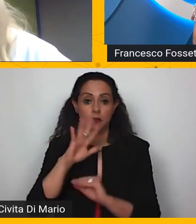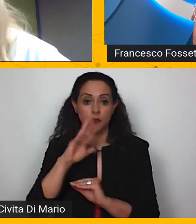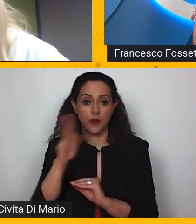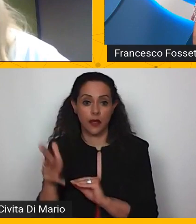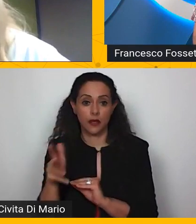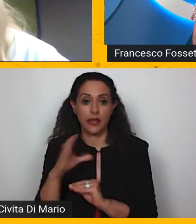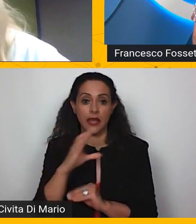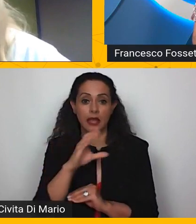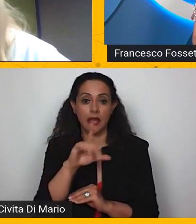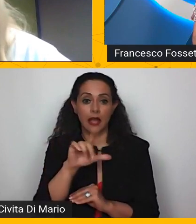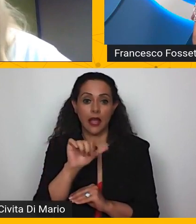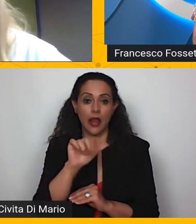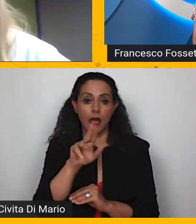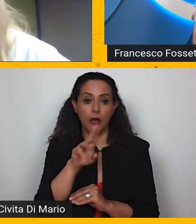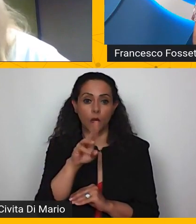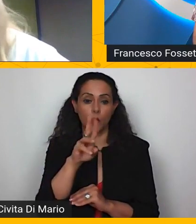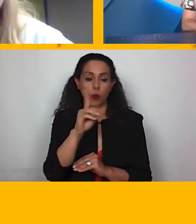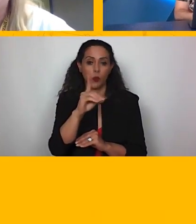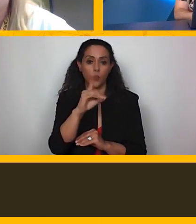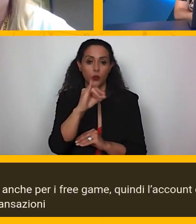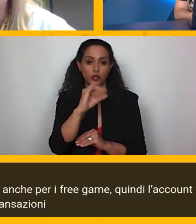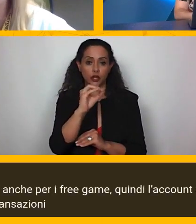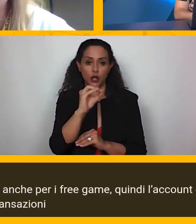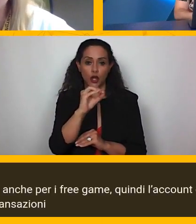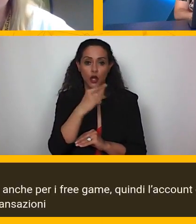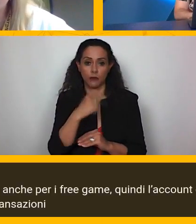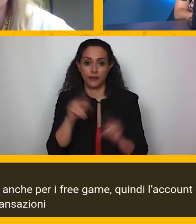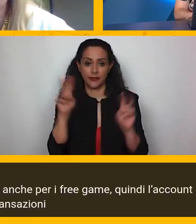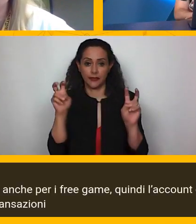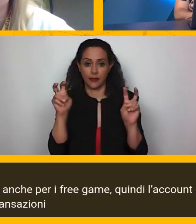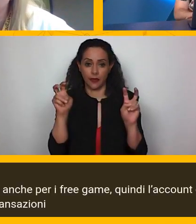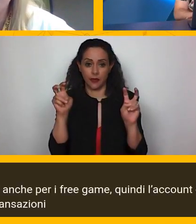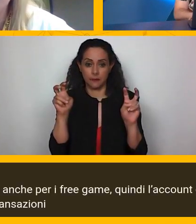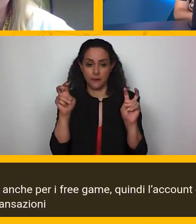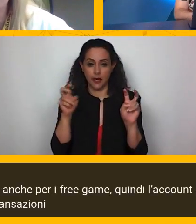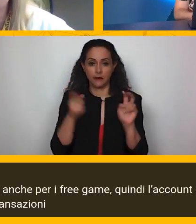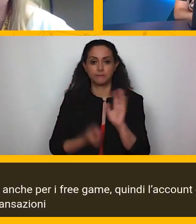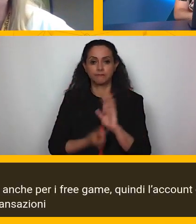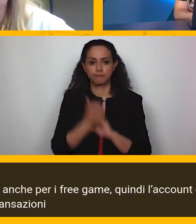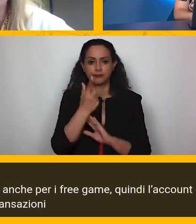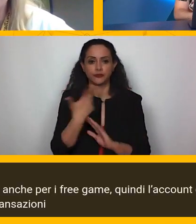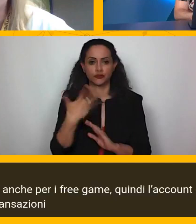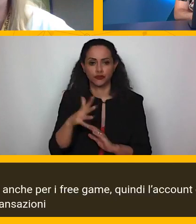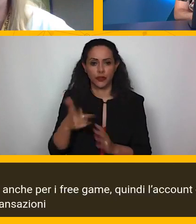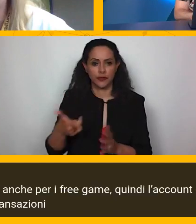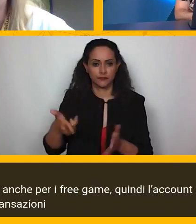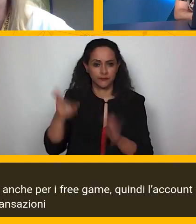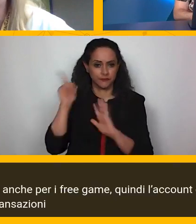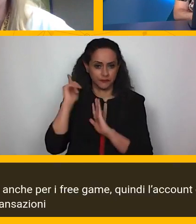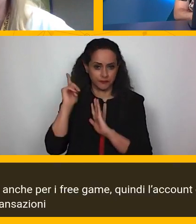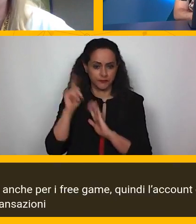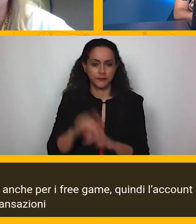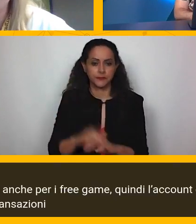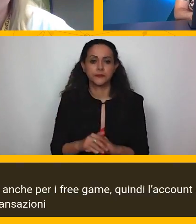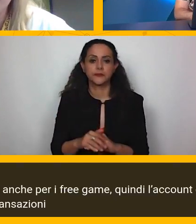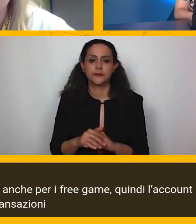fare un'altra domanda perché tra l'altro Claudio eh cita questo tema eh era un tema che